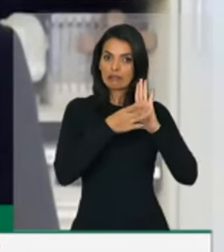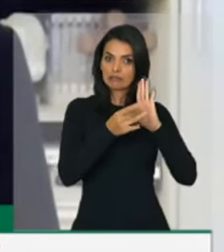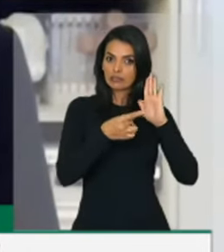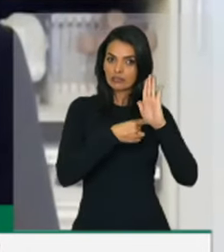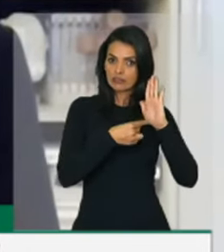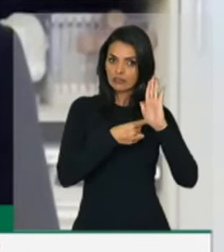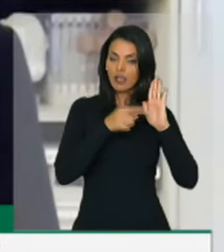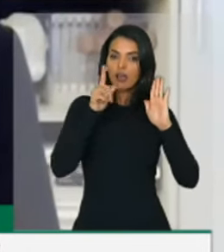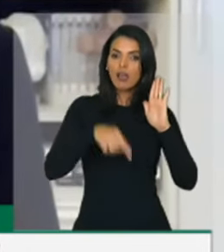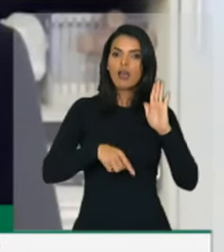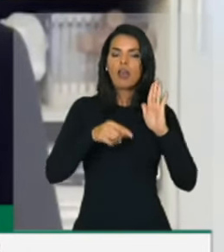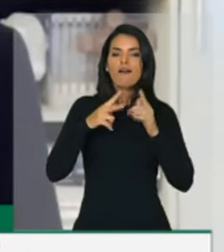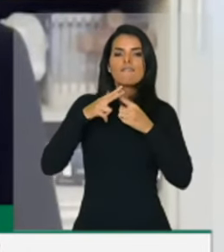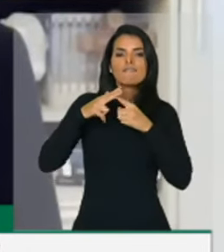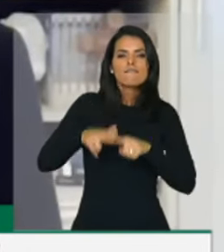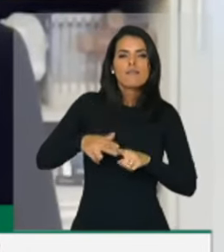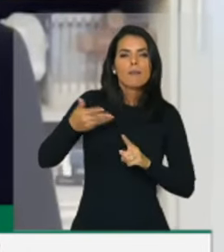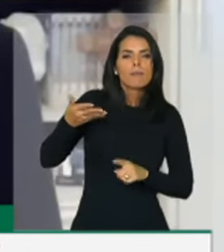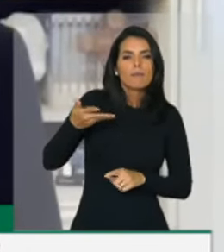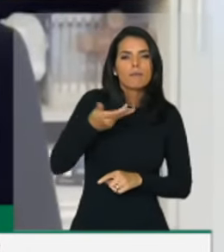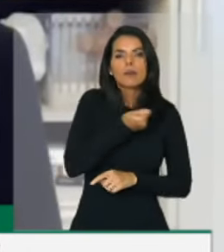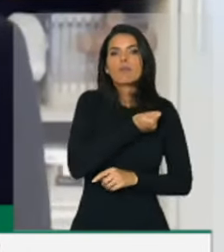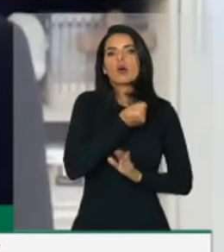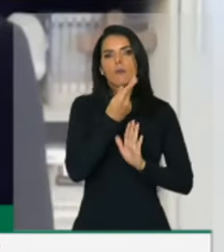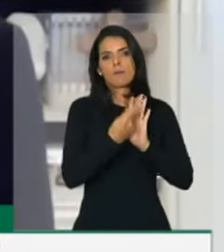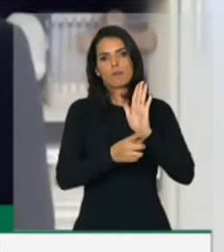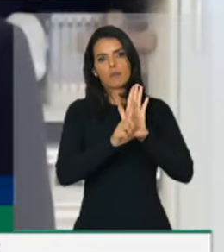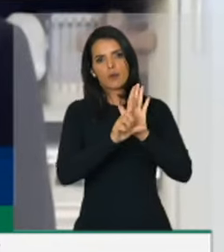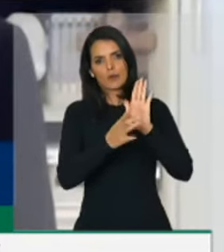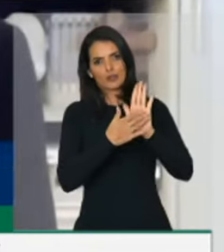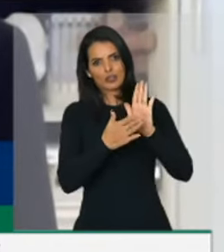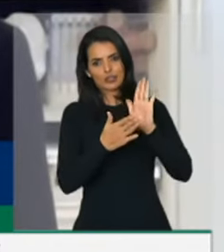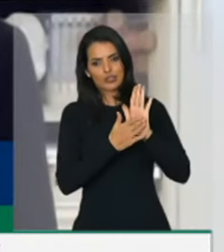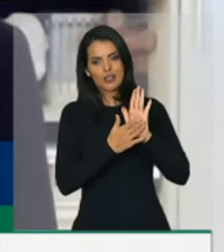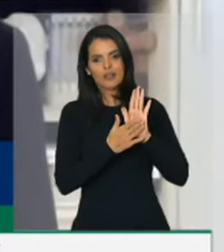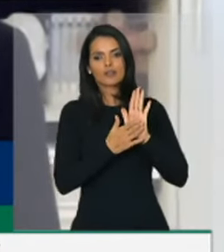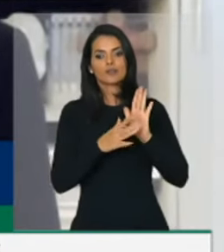PROJETO NUM ESPAÇO QUE É IMPORTANTE A GENTE TER CLAREZA DAS REGRAS. NÓS ESTAMOS FALANDO DE RECURSOS PÚBLICOS,